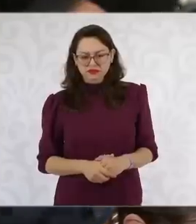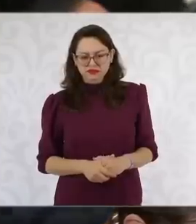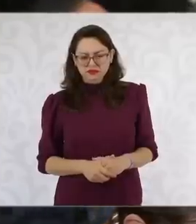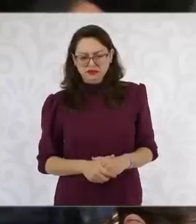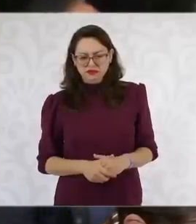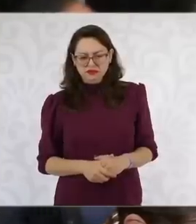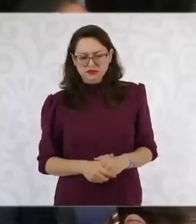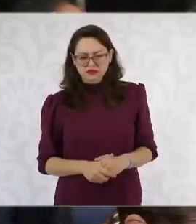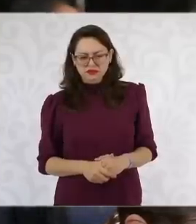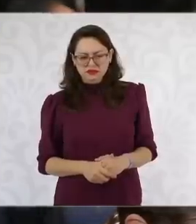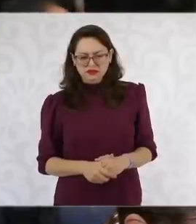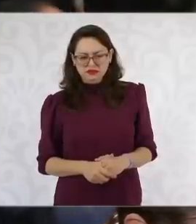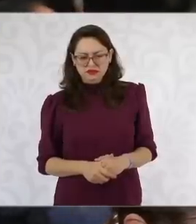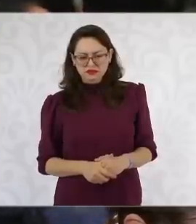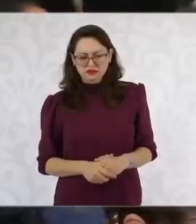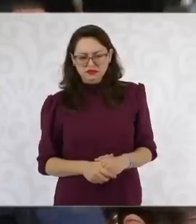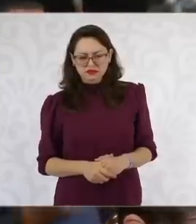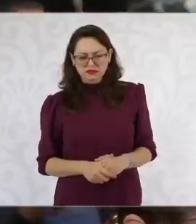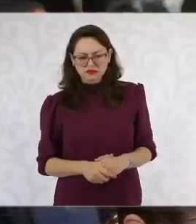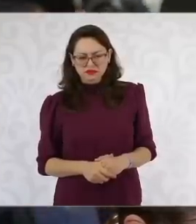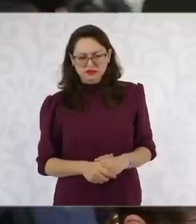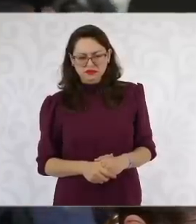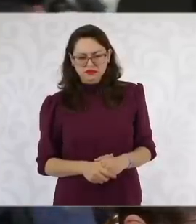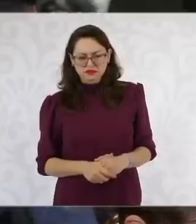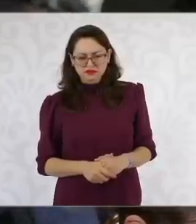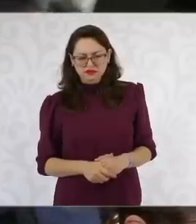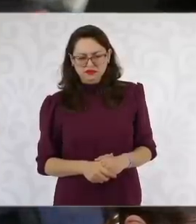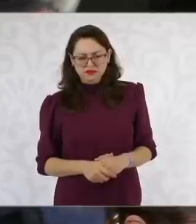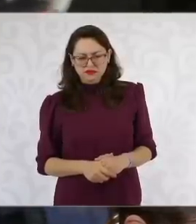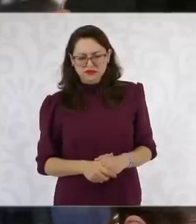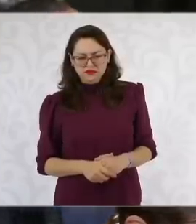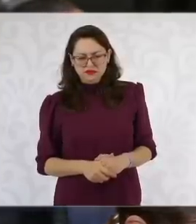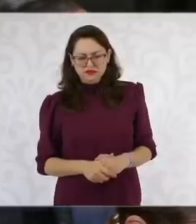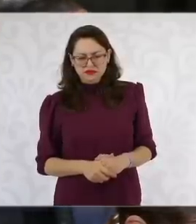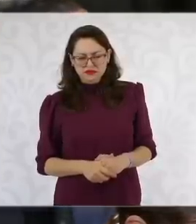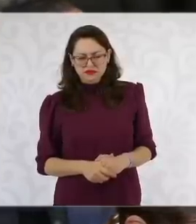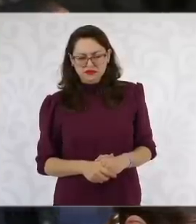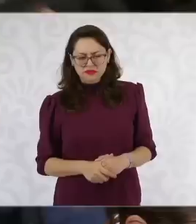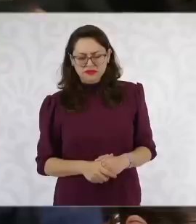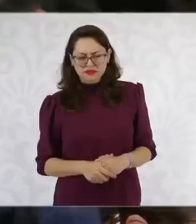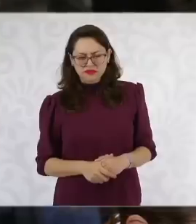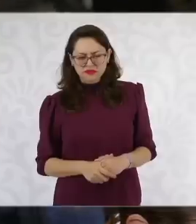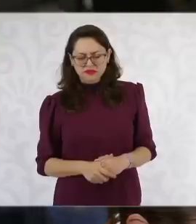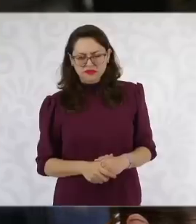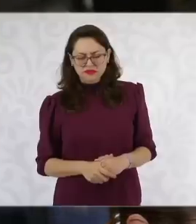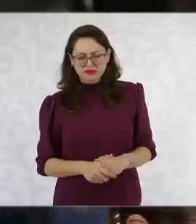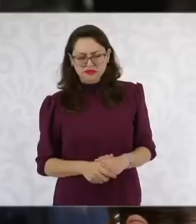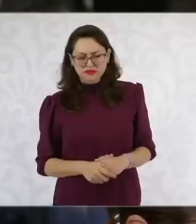por ejemplo el equipo de investigación que era dirigido Entonces por por este por este